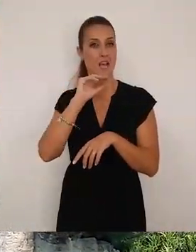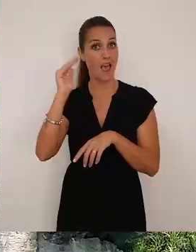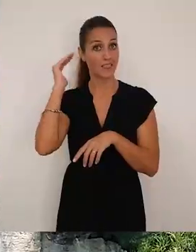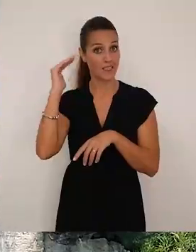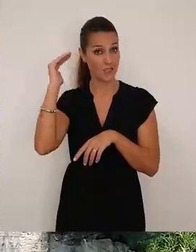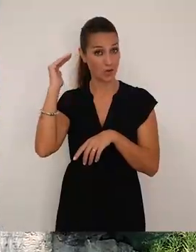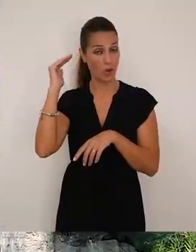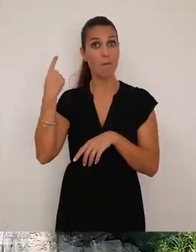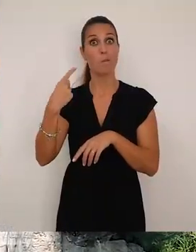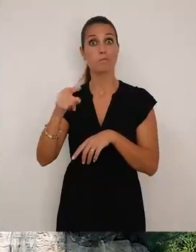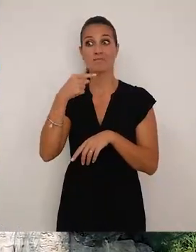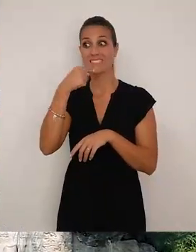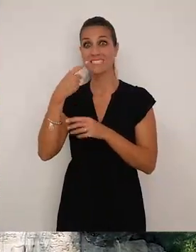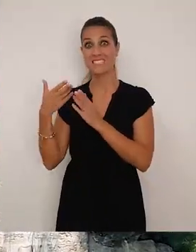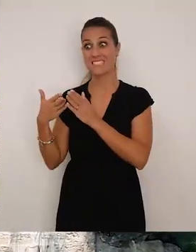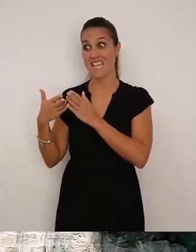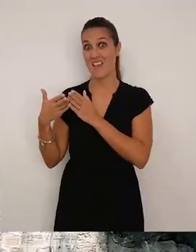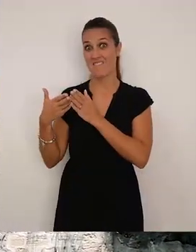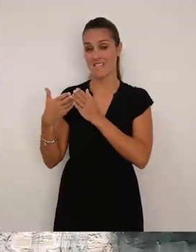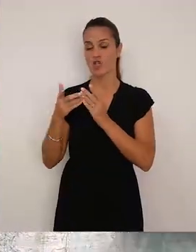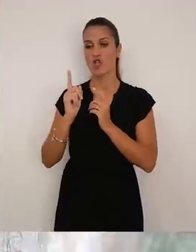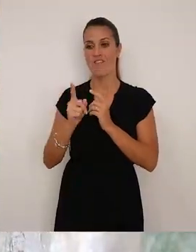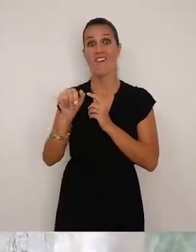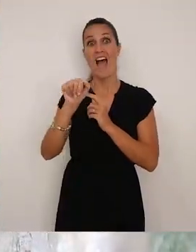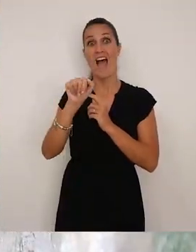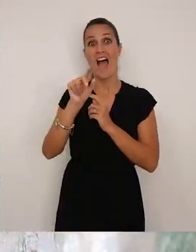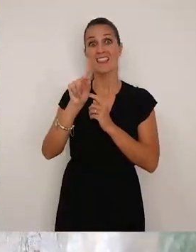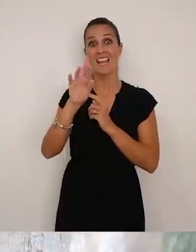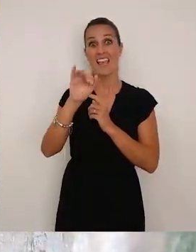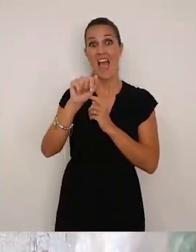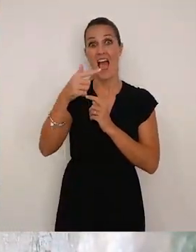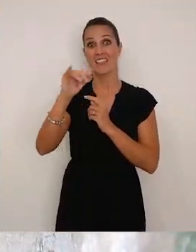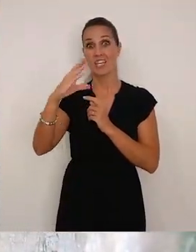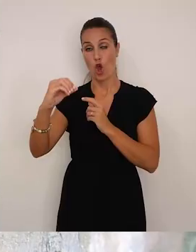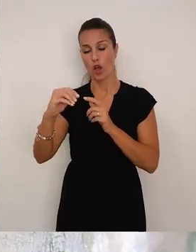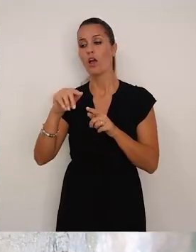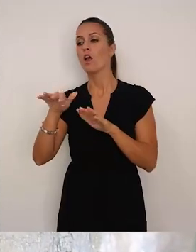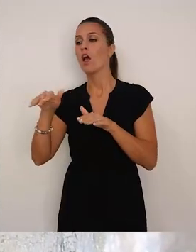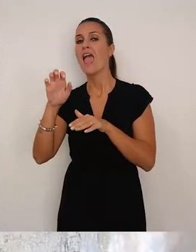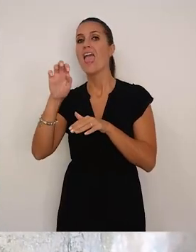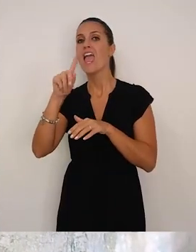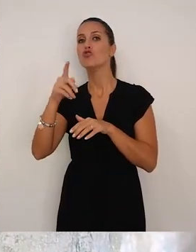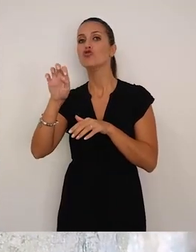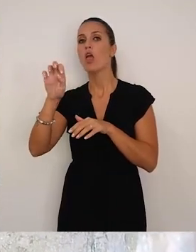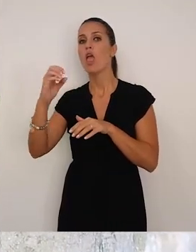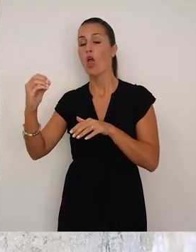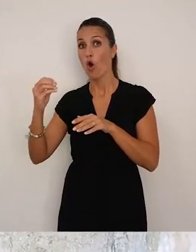Qui i naviganti che facevano vela verso l’Adriatico e l’Egeo lasciarono nel corso dei secoli